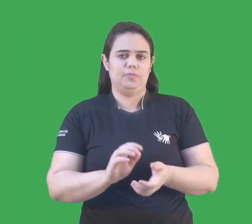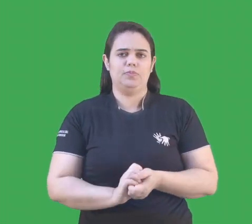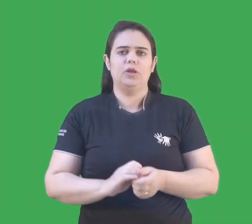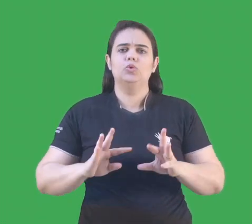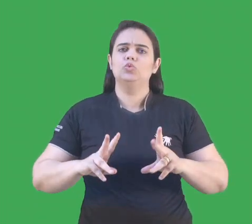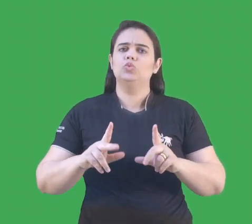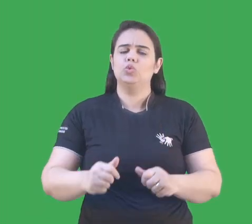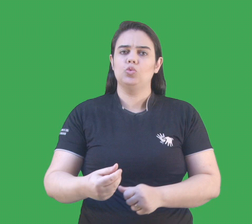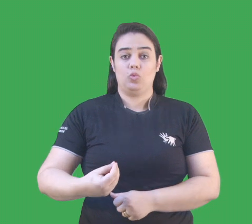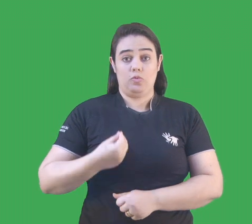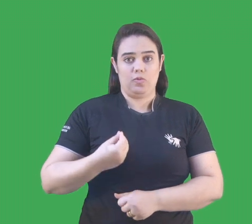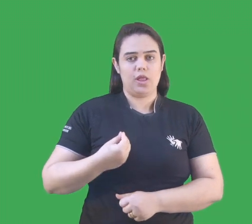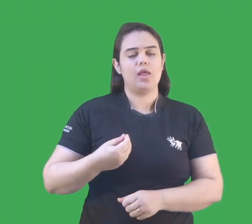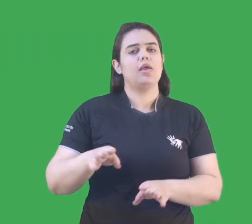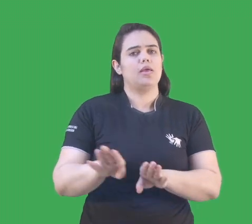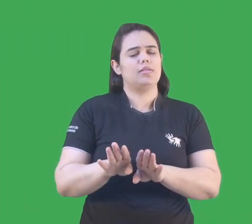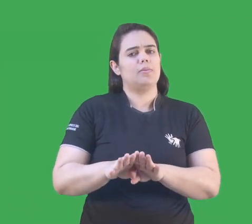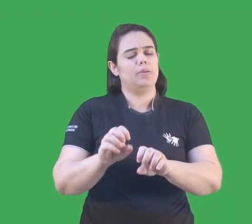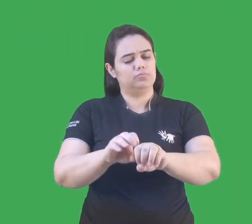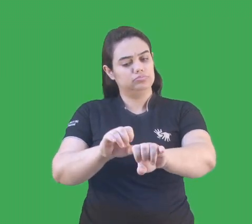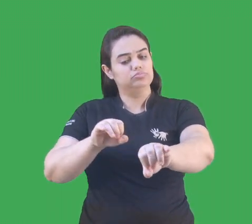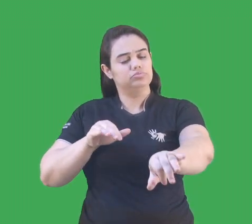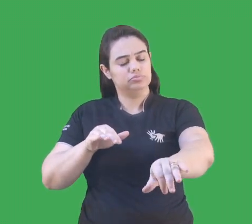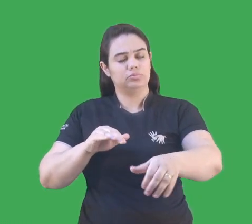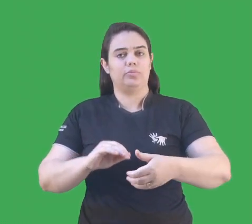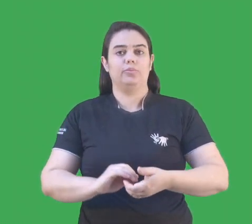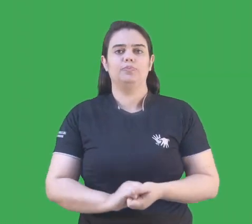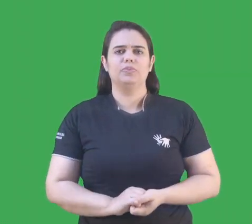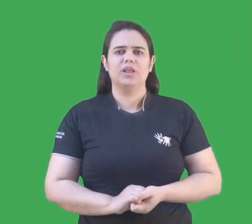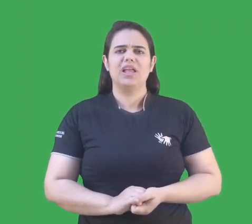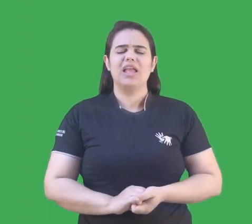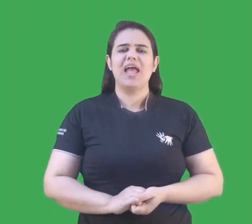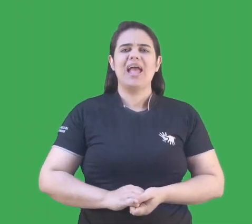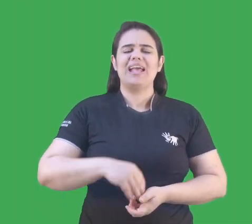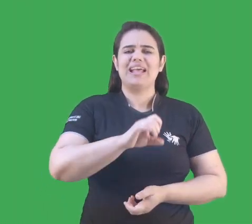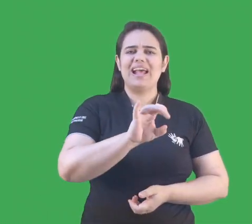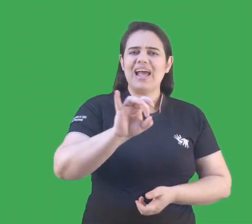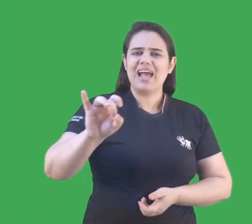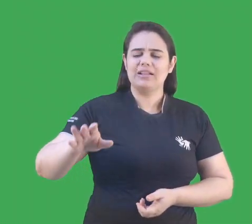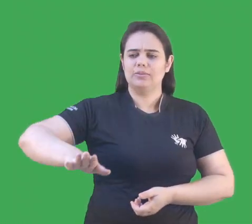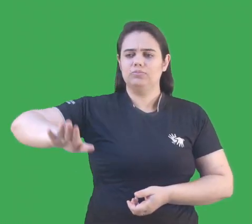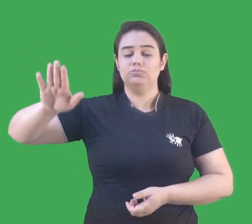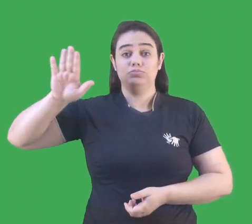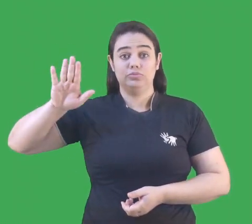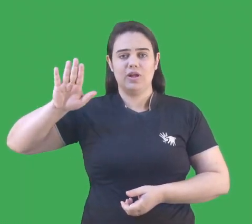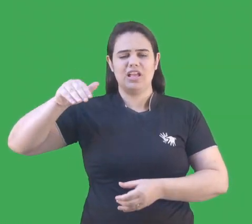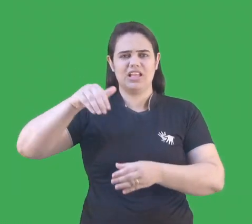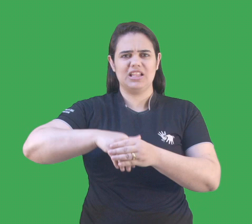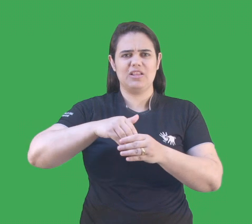tanto do ensino presencial quanto a distância. Os candidatos com maior percentual de